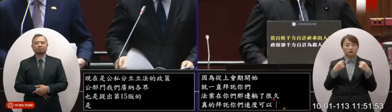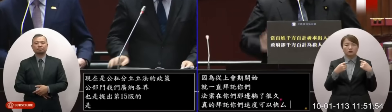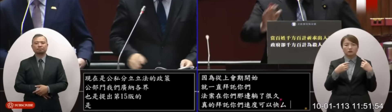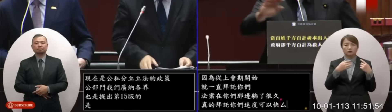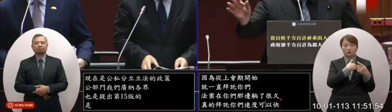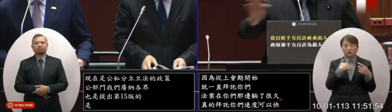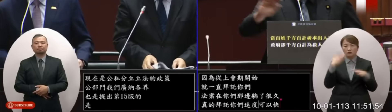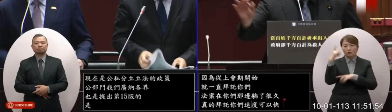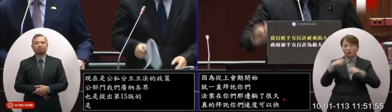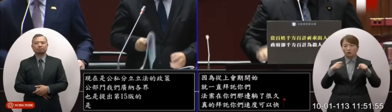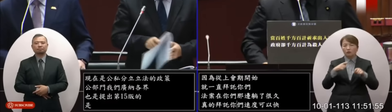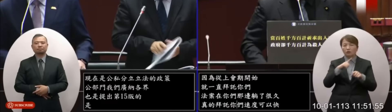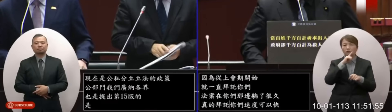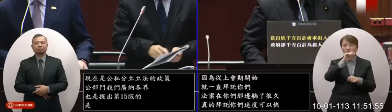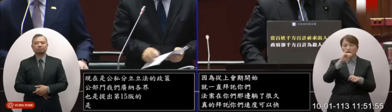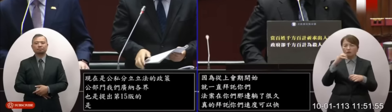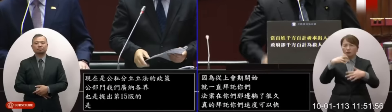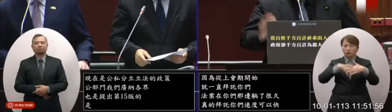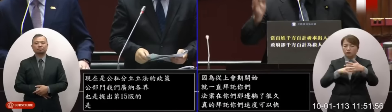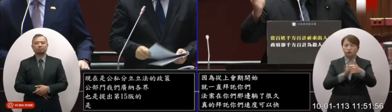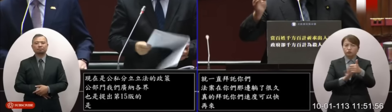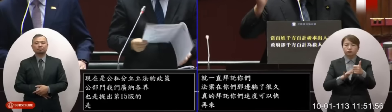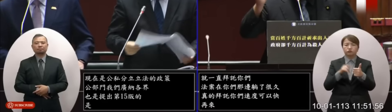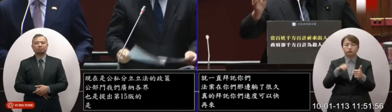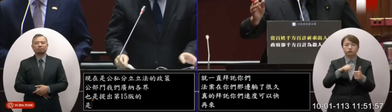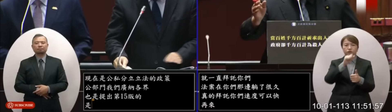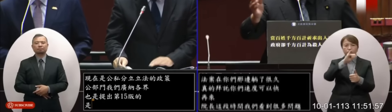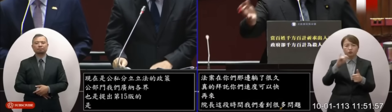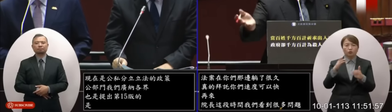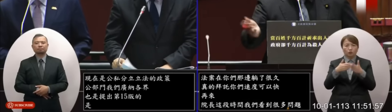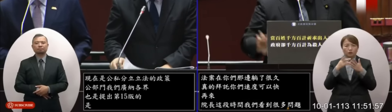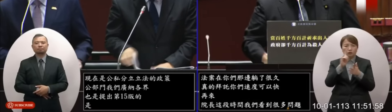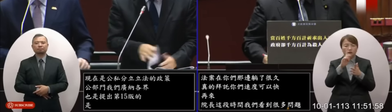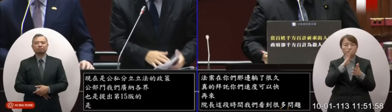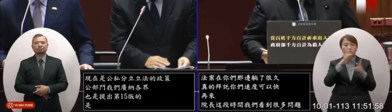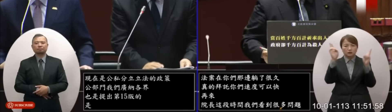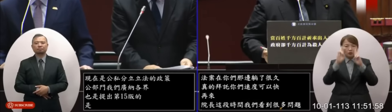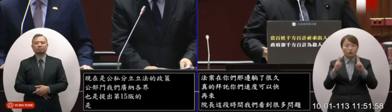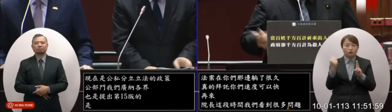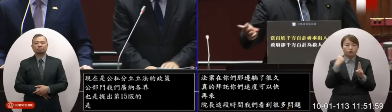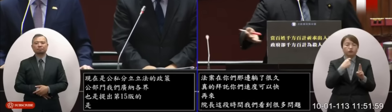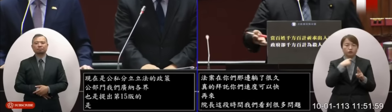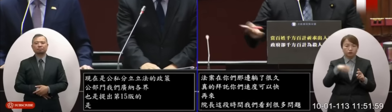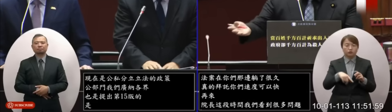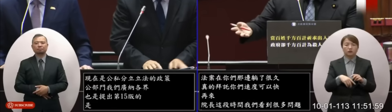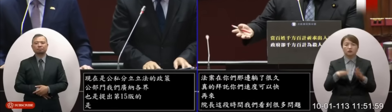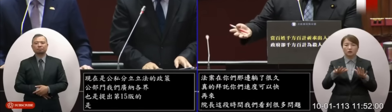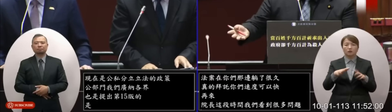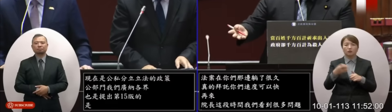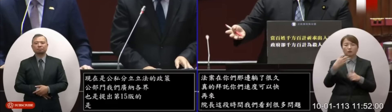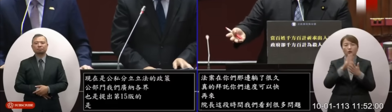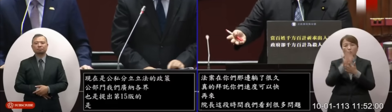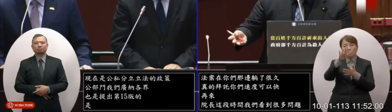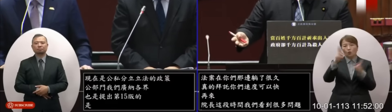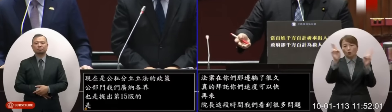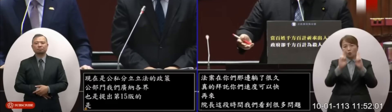你不要跟我講什麼AI內閣啦 AI最最需要的就是電力嘛 那你現在講你以後將來電力的狀況